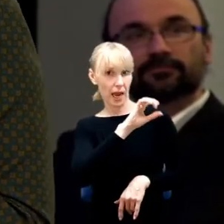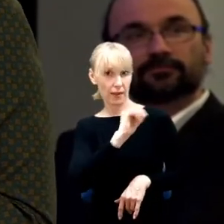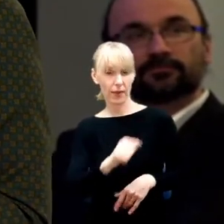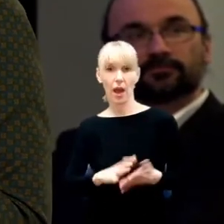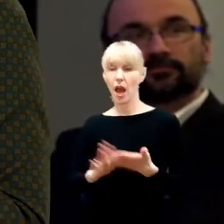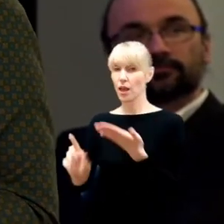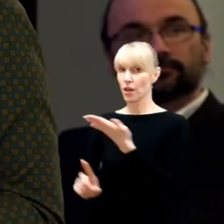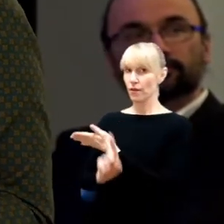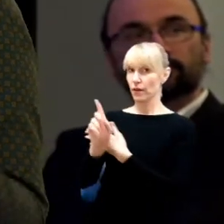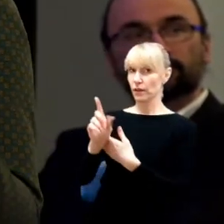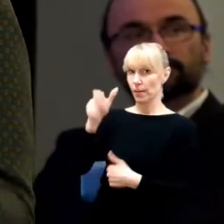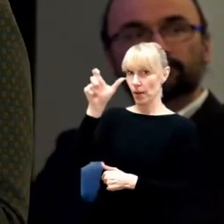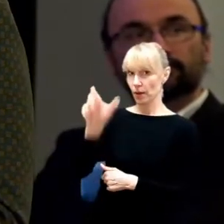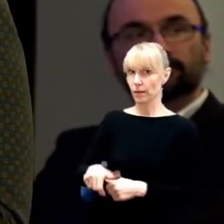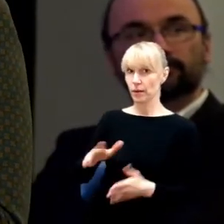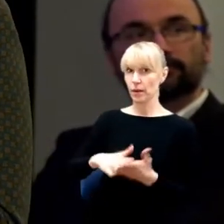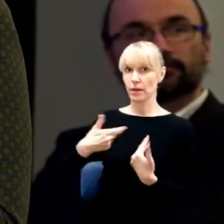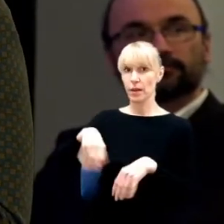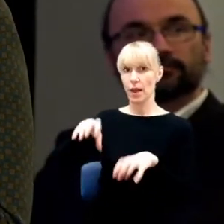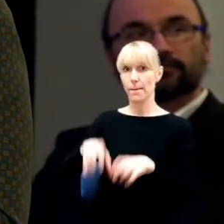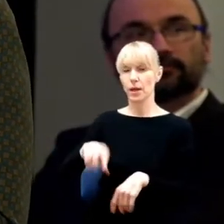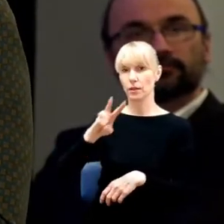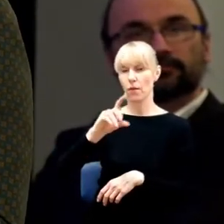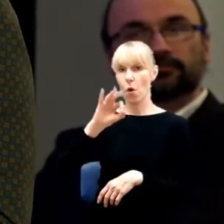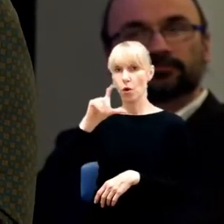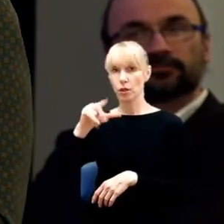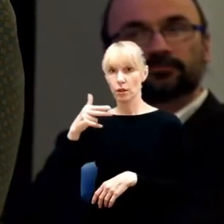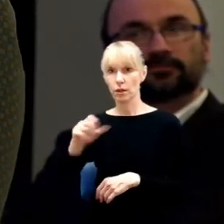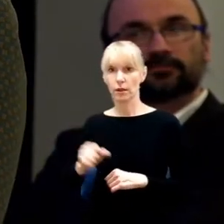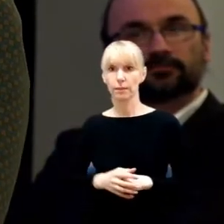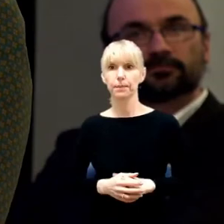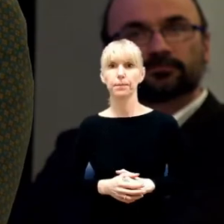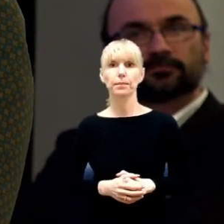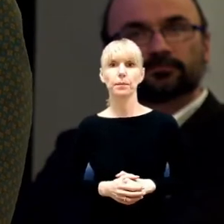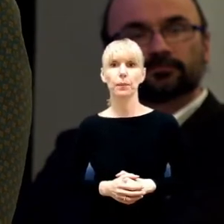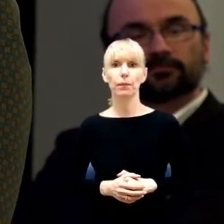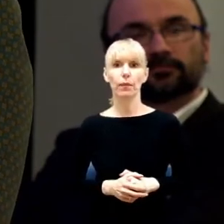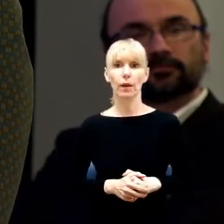Pani prezes Eweliny, odnośnie modułowych mieszkań.